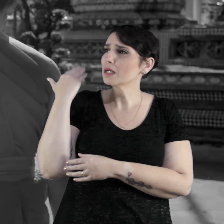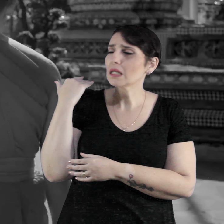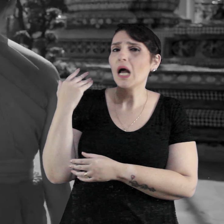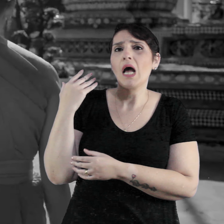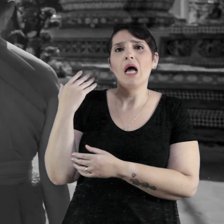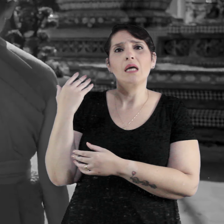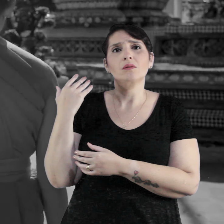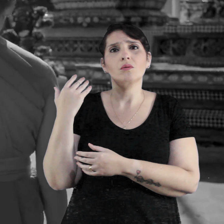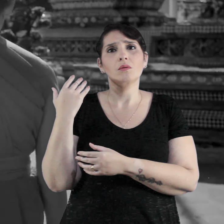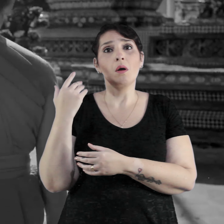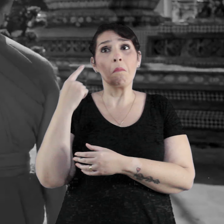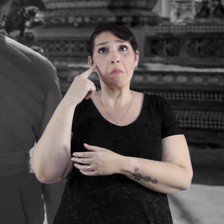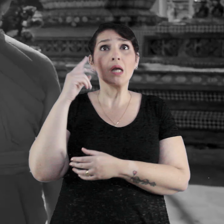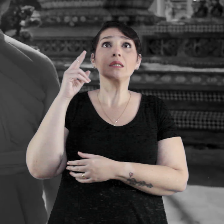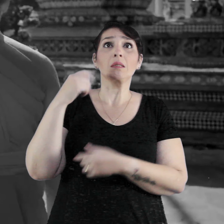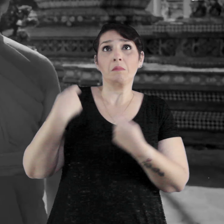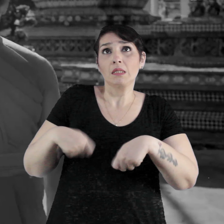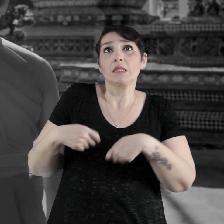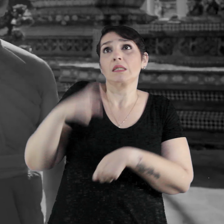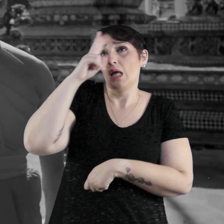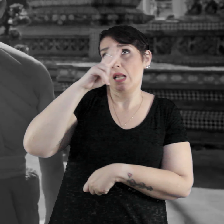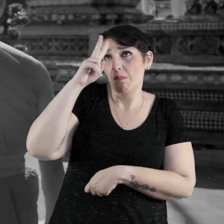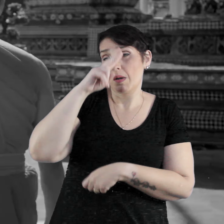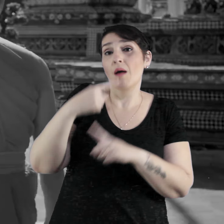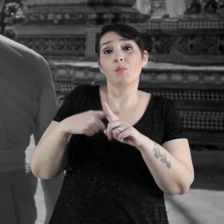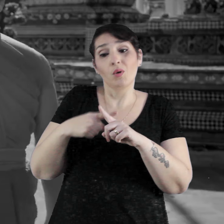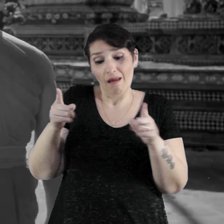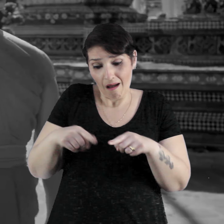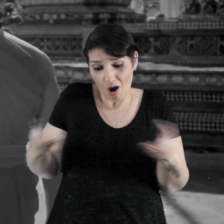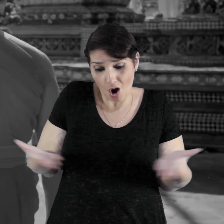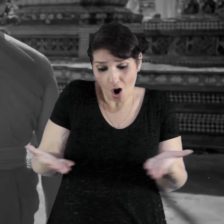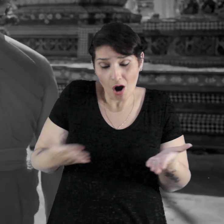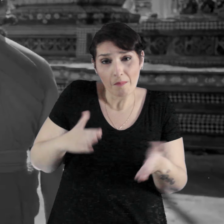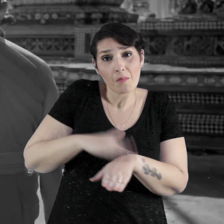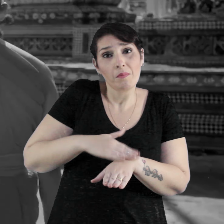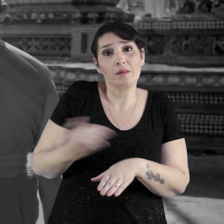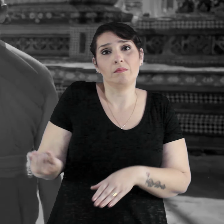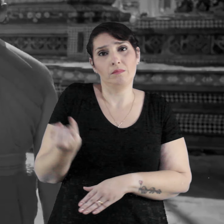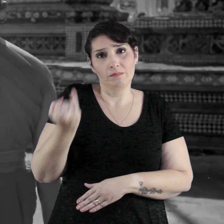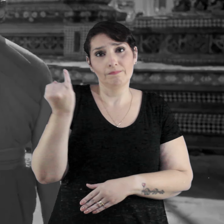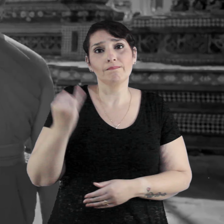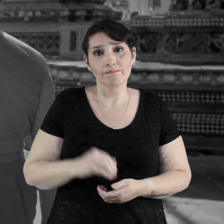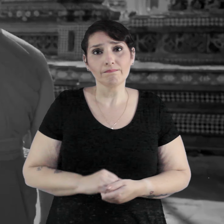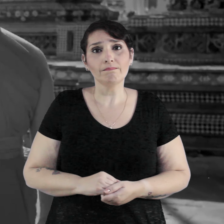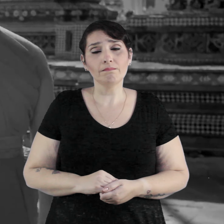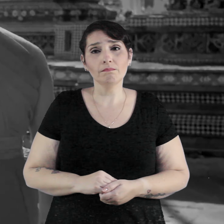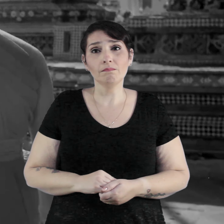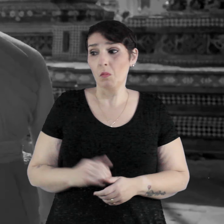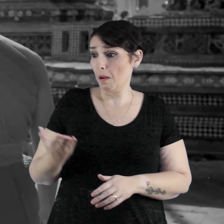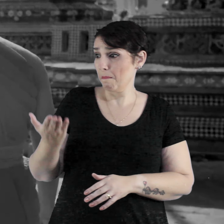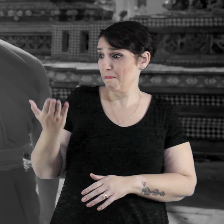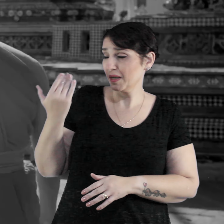É útil ter um lembrete para que você fique no presente. Em um dos nossos mosteiros